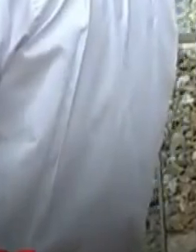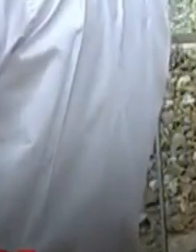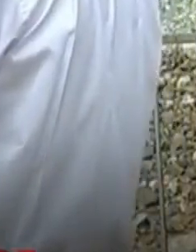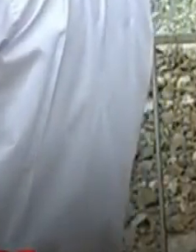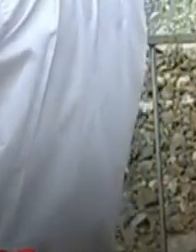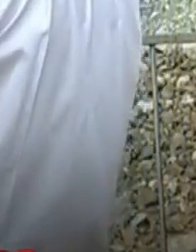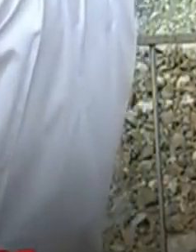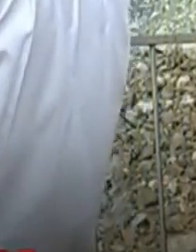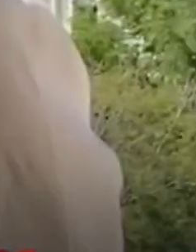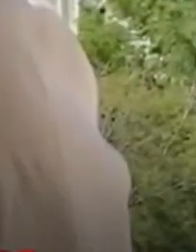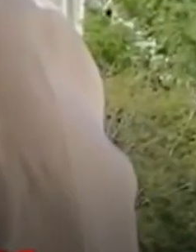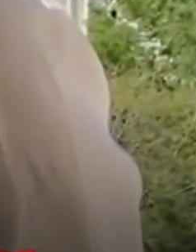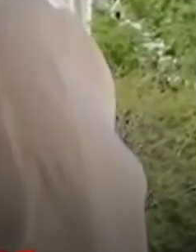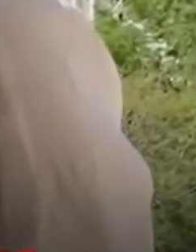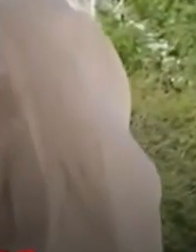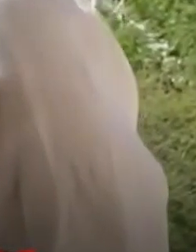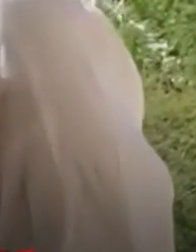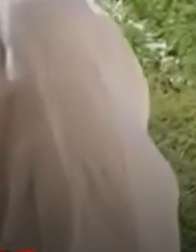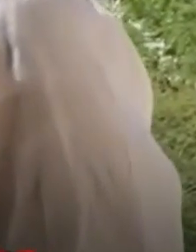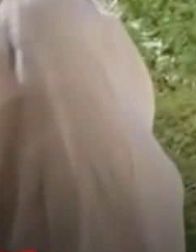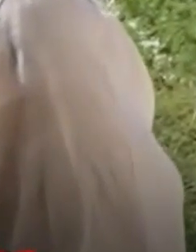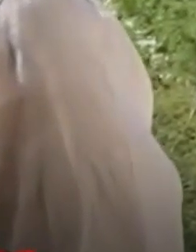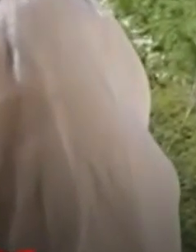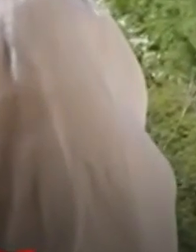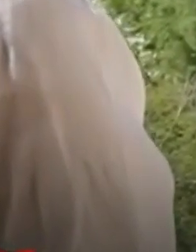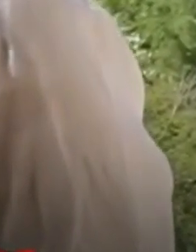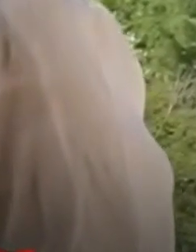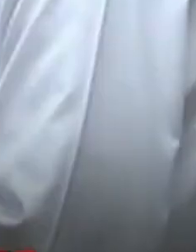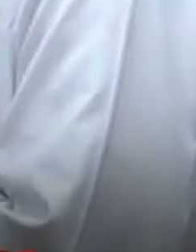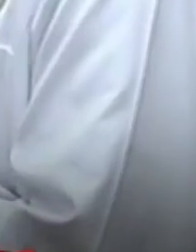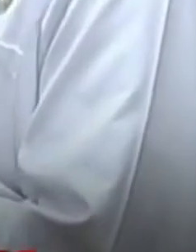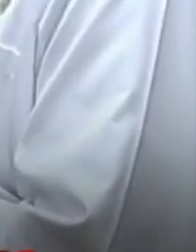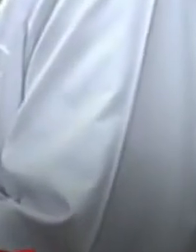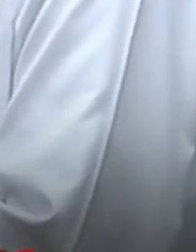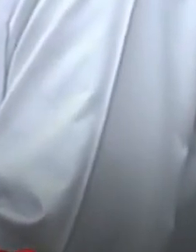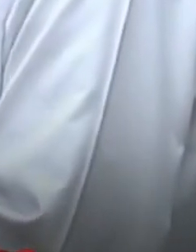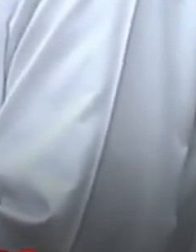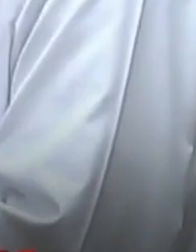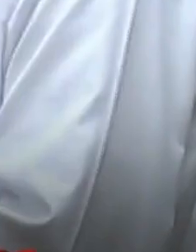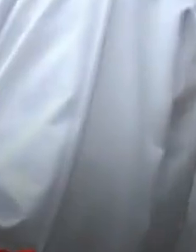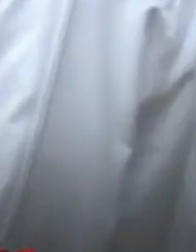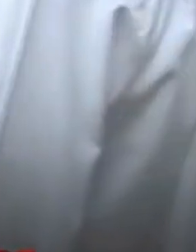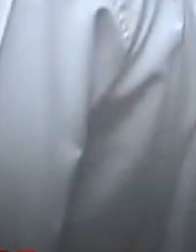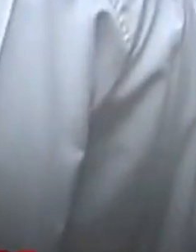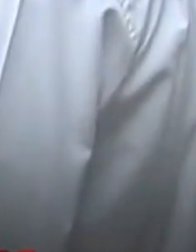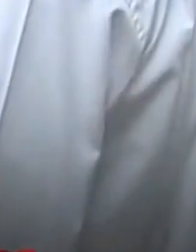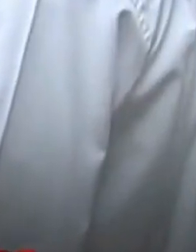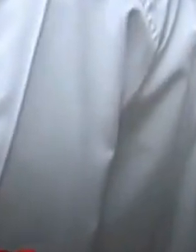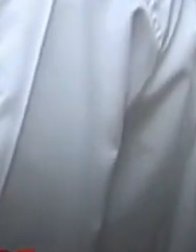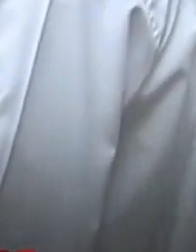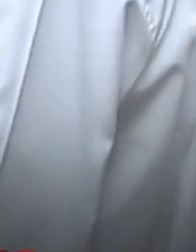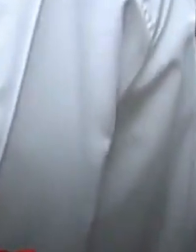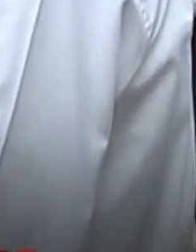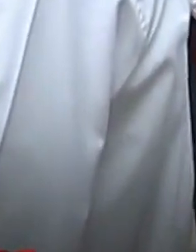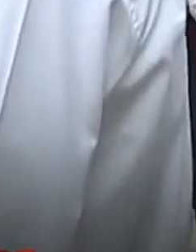DE PERSONAS SOLAMENTE SE HA REDUCIDO EN UN 30% EN TODO EL PAÍS CUANDO PARECÍA QUE EL PRESIDENTE IBA ATACAR SUS MEDIDAS RECHAZÓ HACERSE UNA